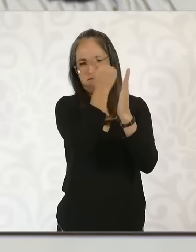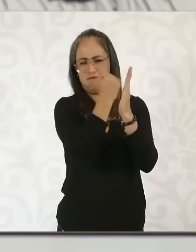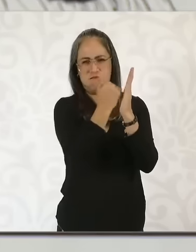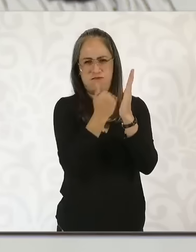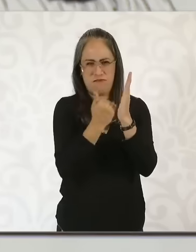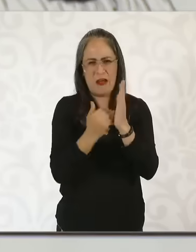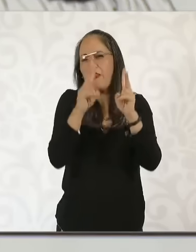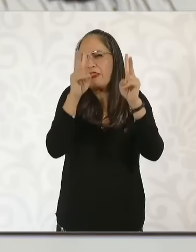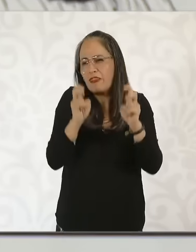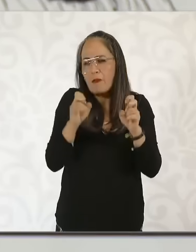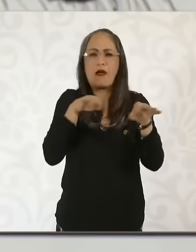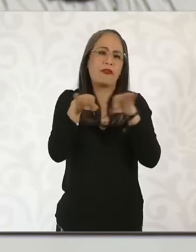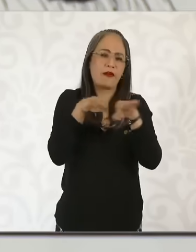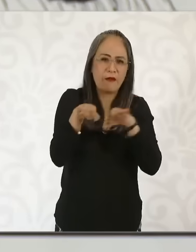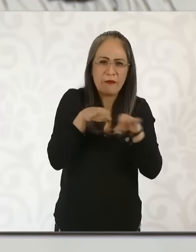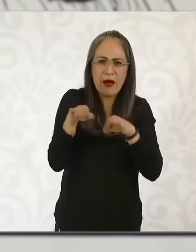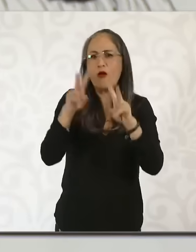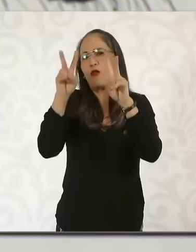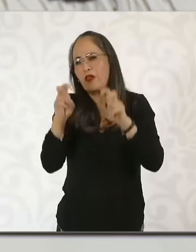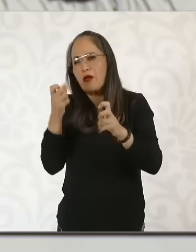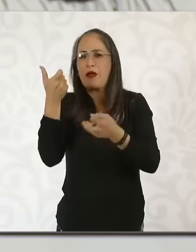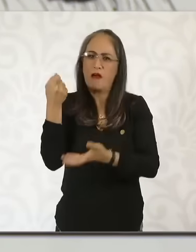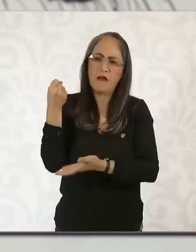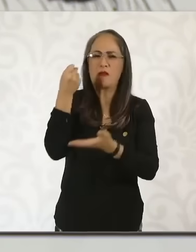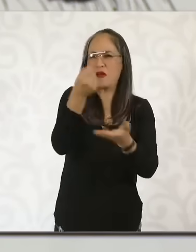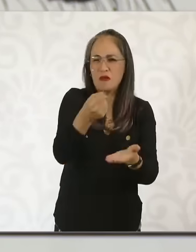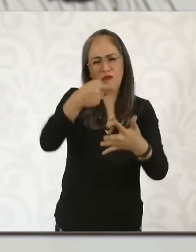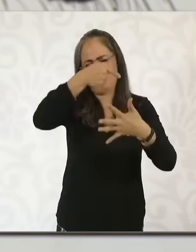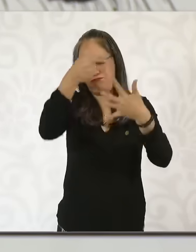con temas laborales, relación con temas de inversiones, relacionados con muchísimos temas.